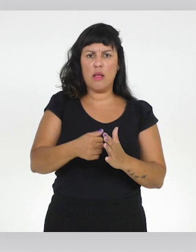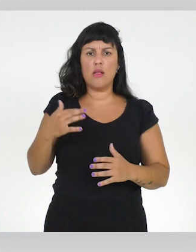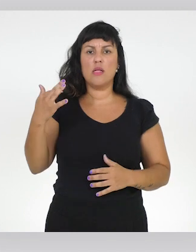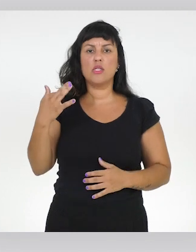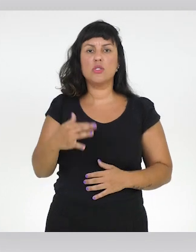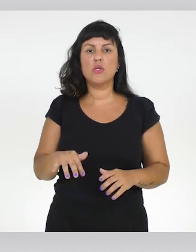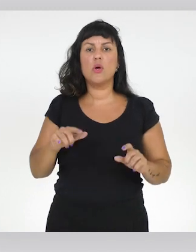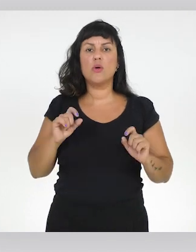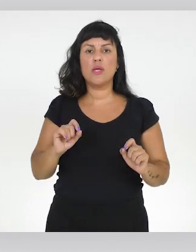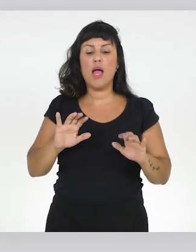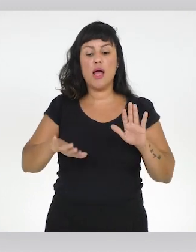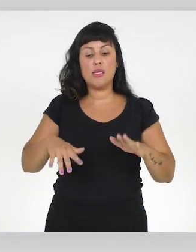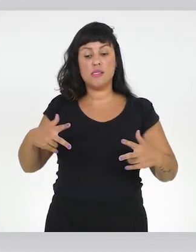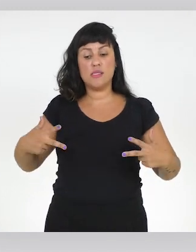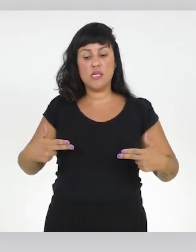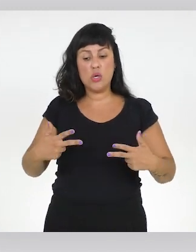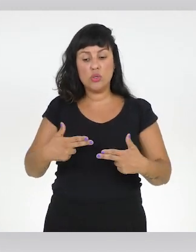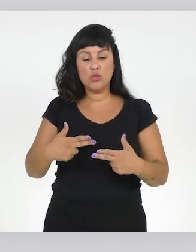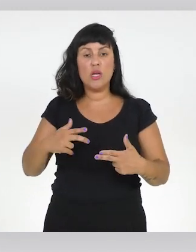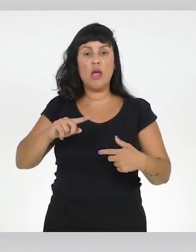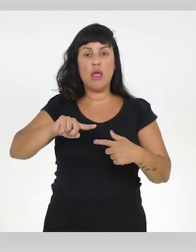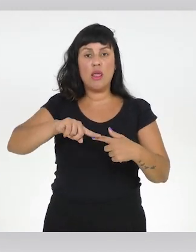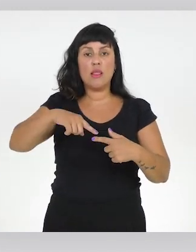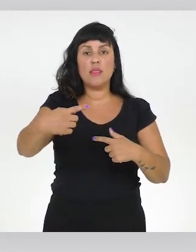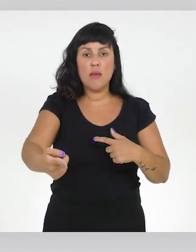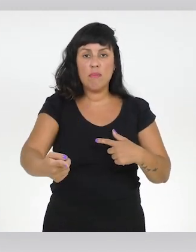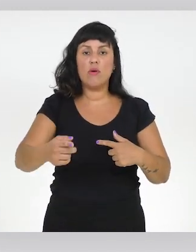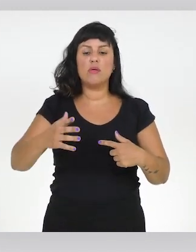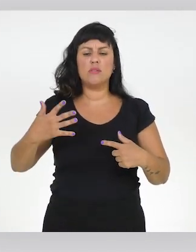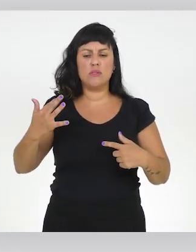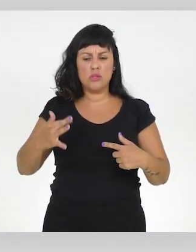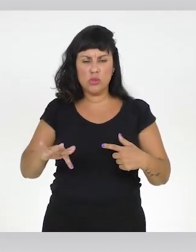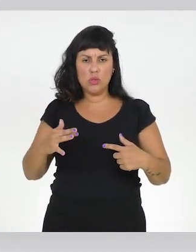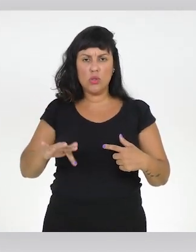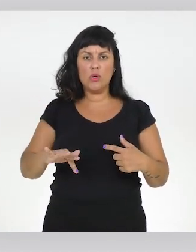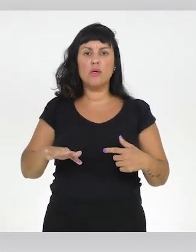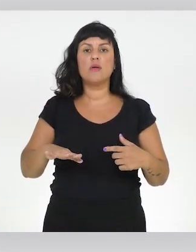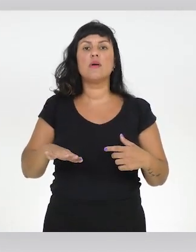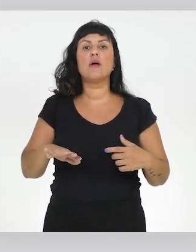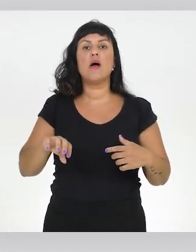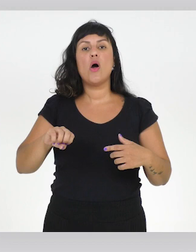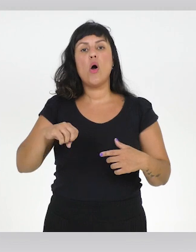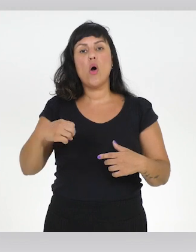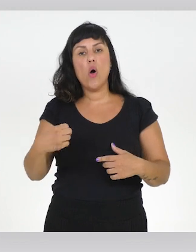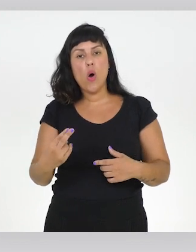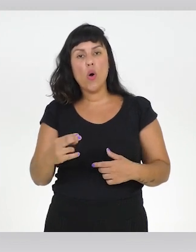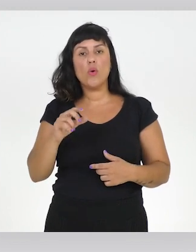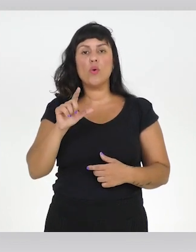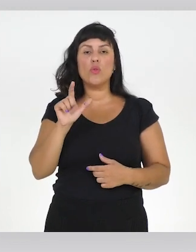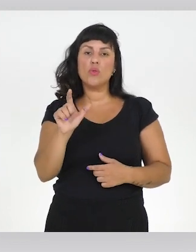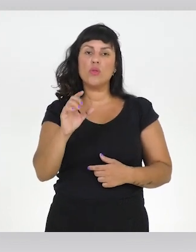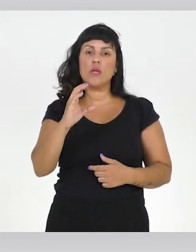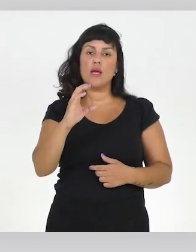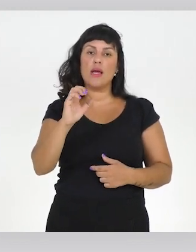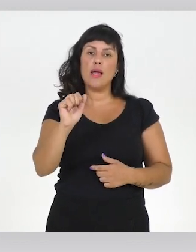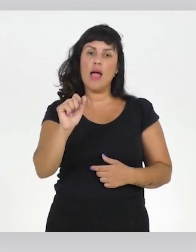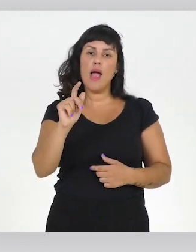as cirurgias, as dores em condições clínicas como a capsulite adesiva também. É preciso trazer aqui uma reflexão